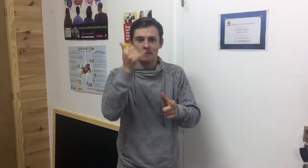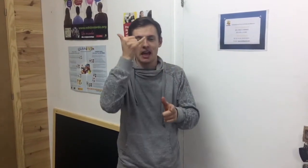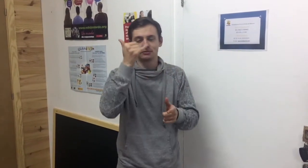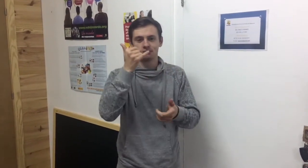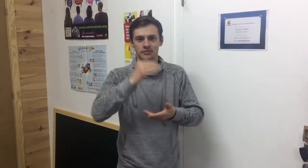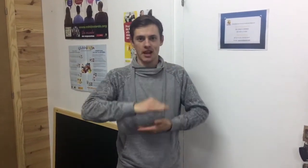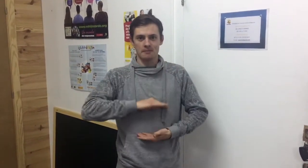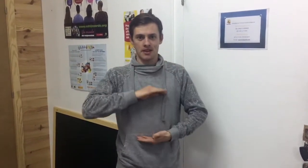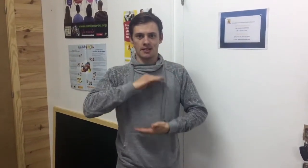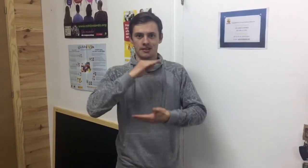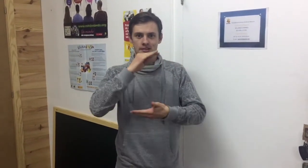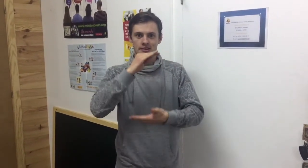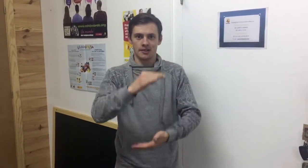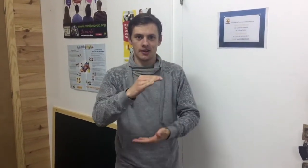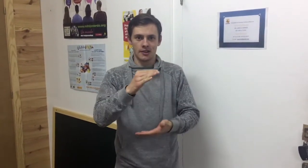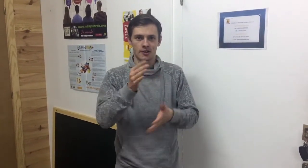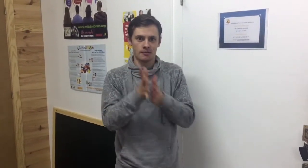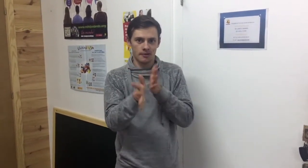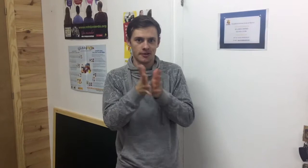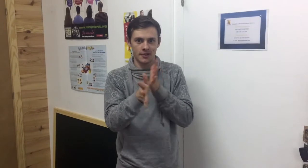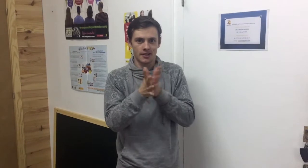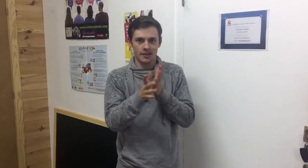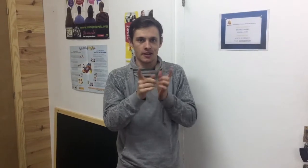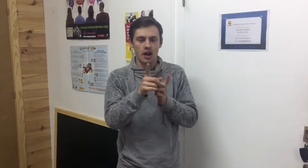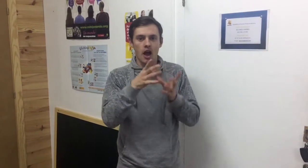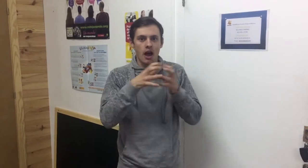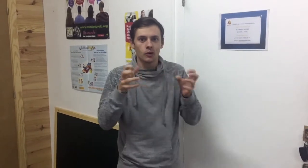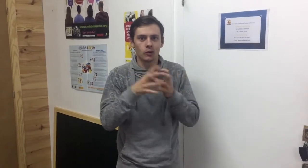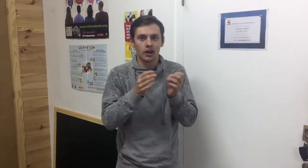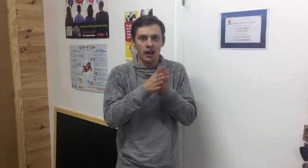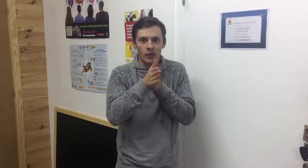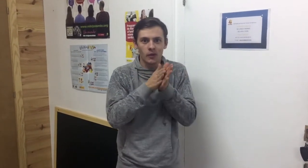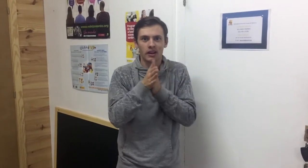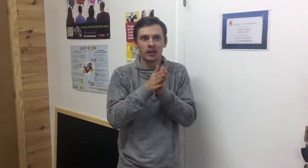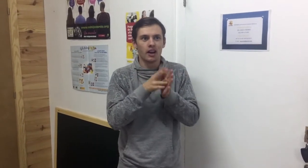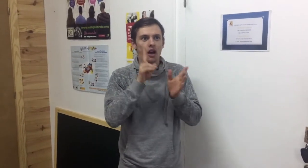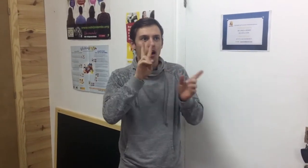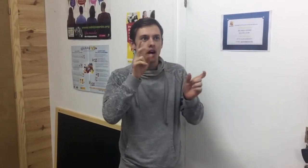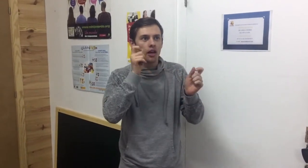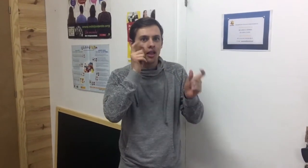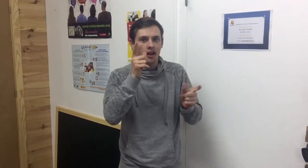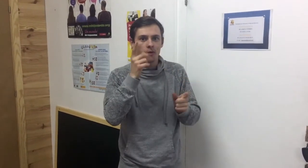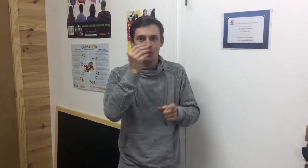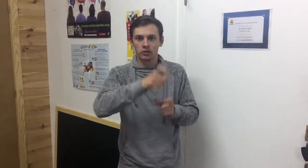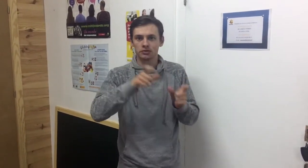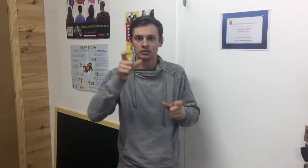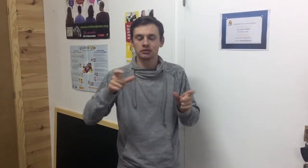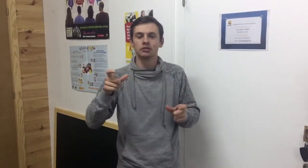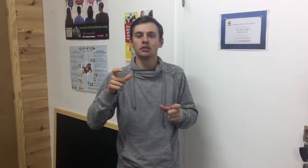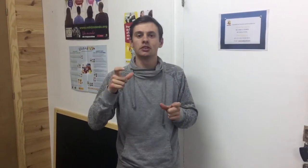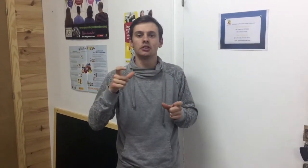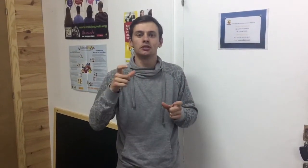quienes han sabido compartir su experiencia. Gracias a ello les veo con mayor motivación y ganas.